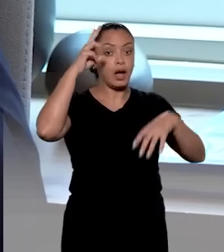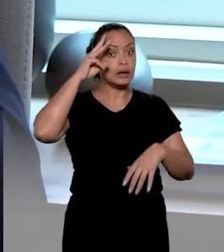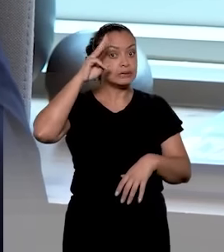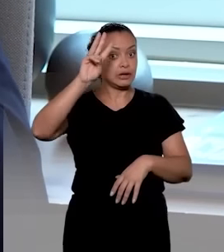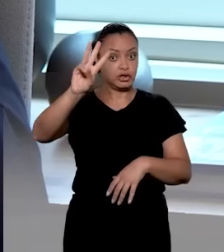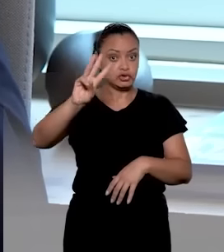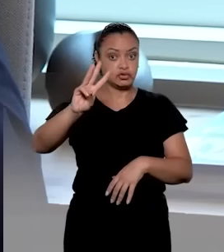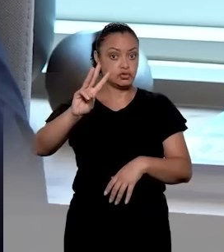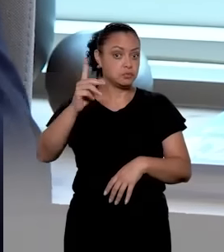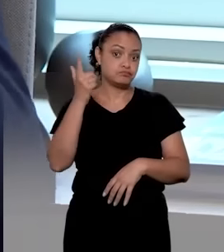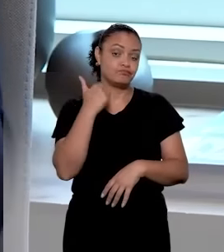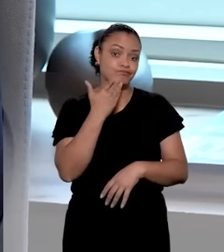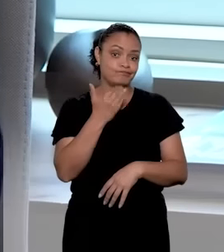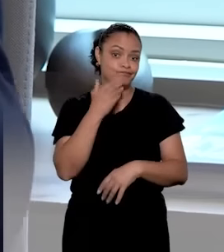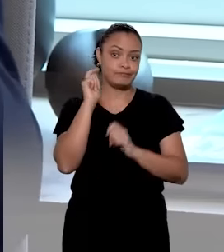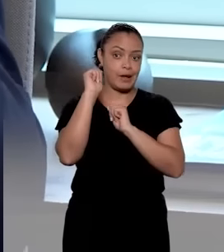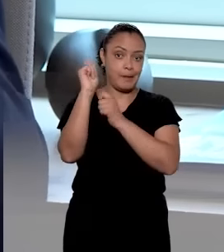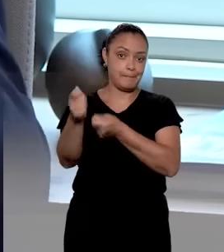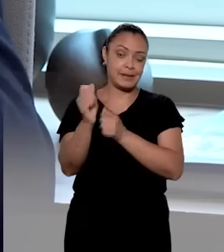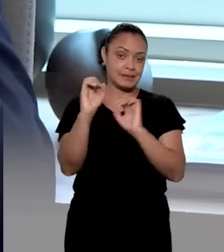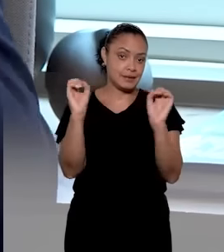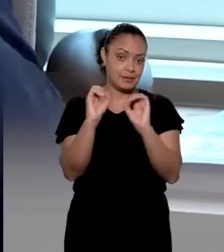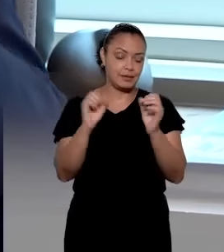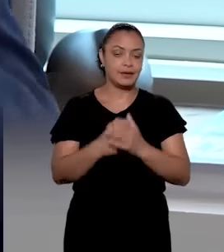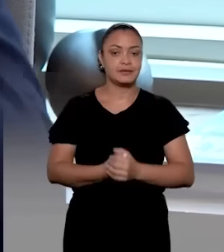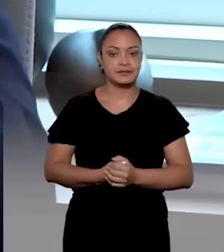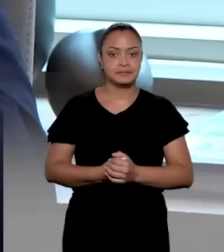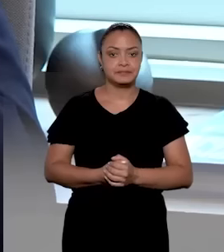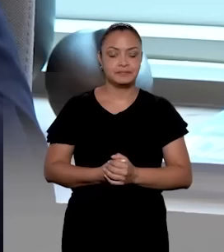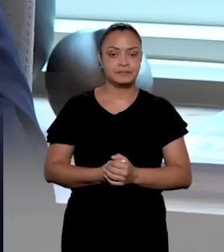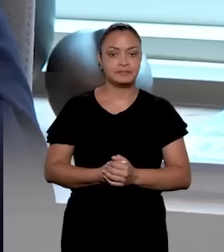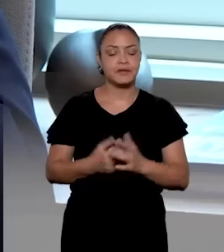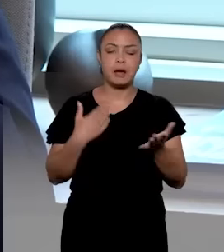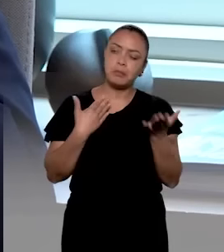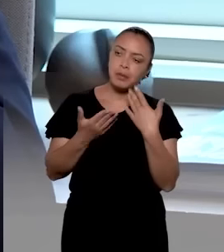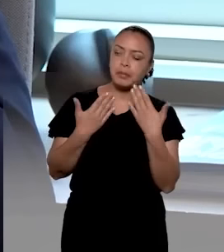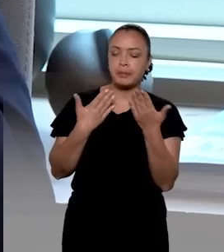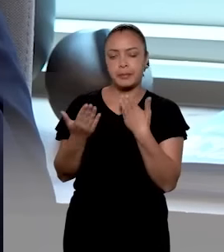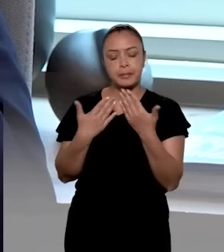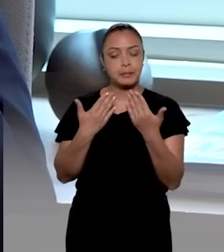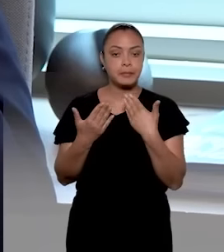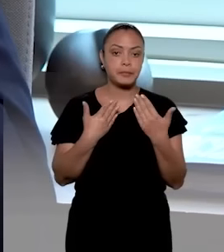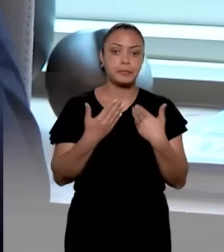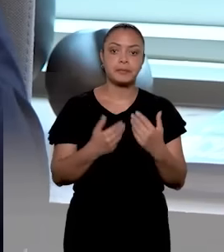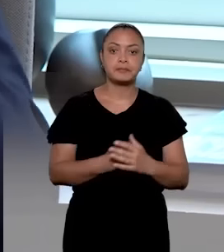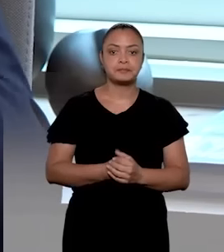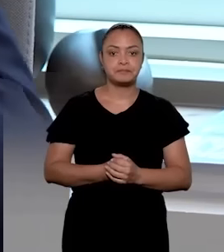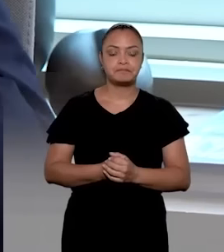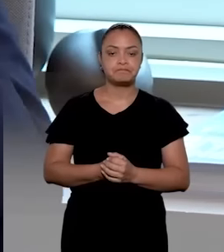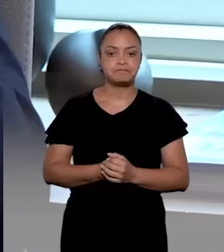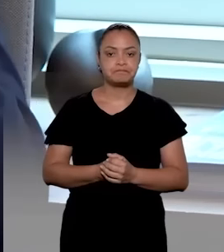caiu uma chuva de 3 dias, ficamos lá sem poder ir pescar, andar no rancho e conversando, jogando